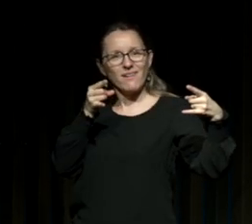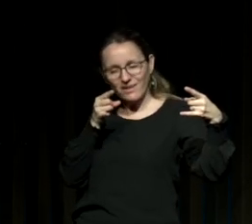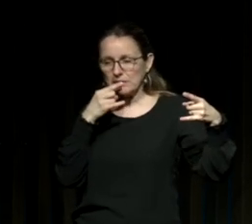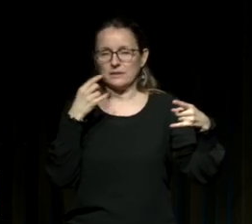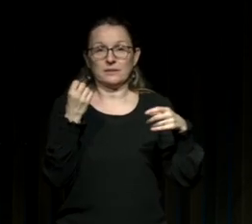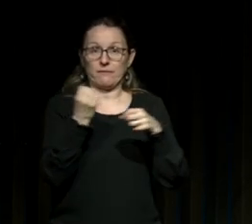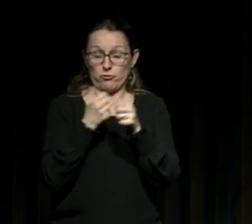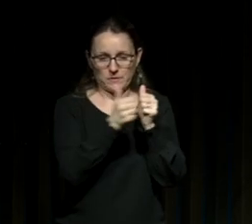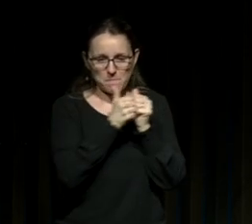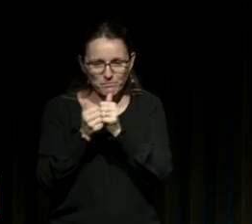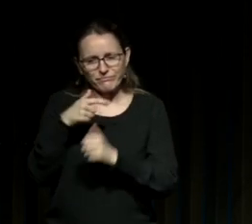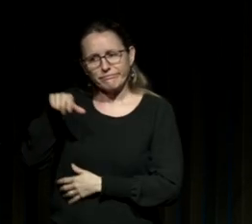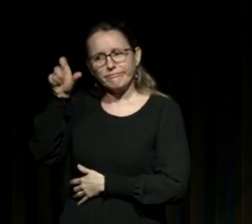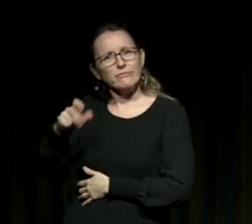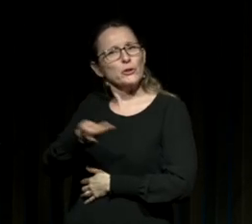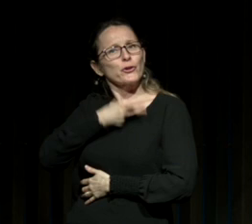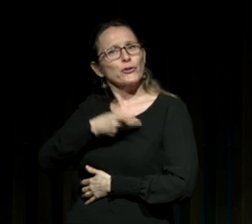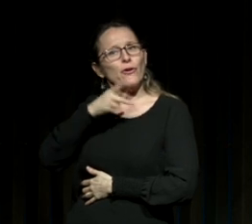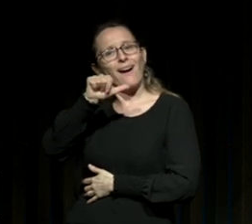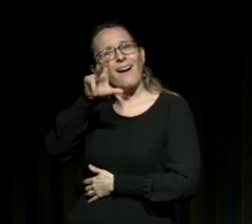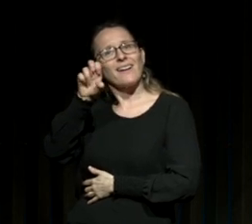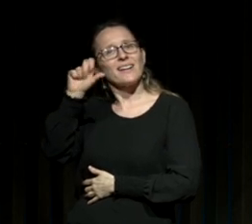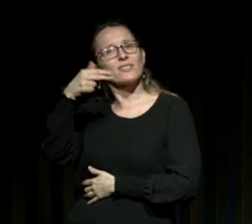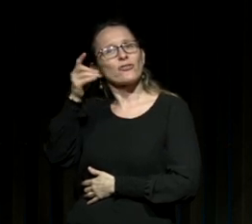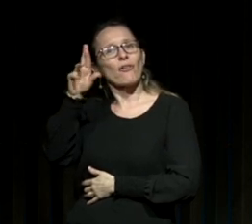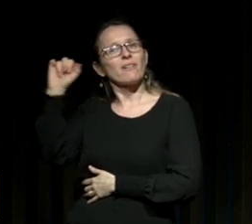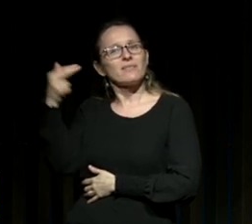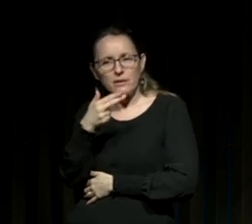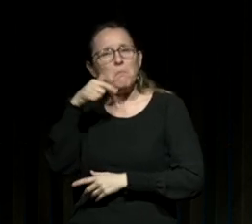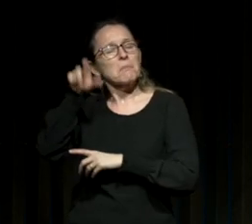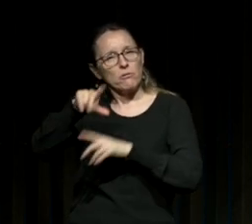est sociologue qui était venu justement nous parler de la grossophobie de la discrimination